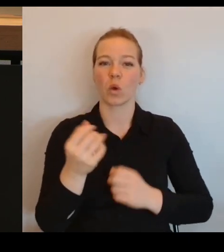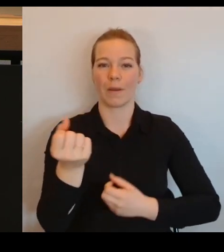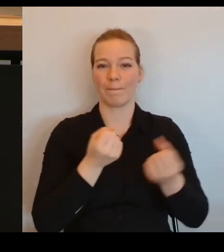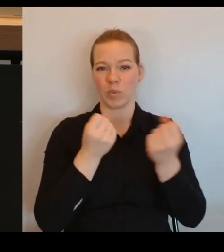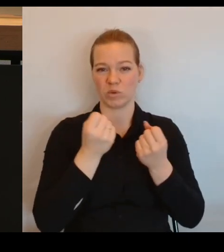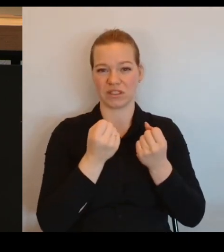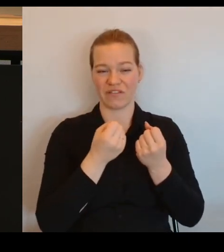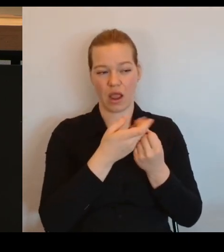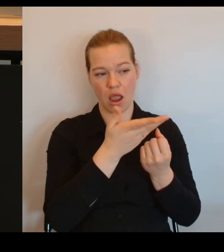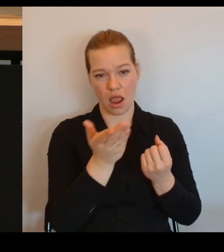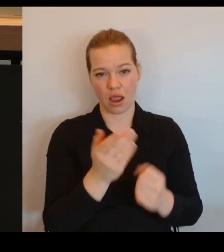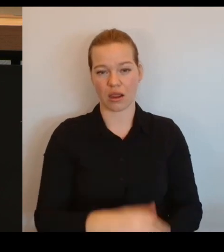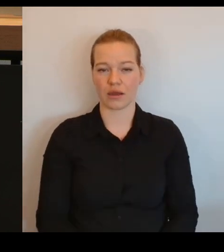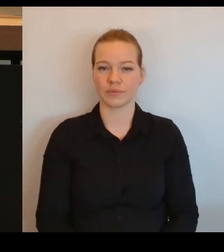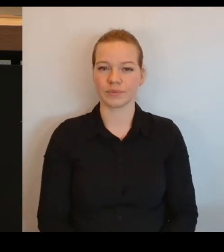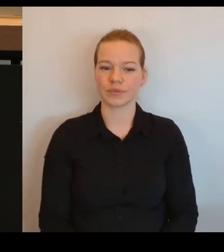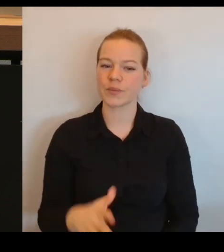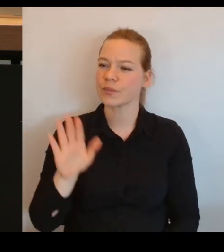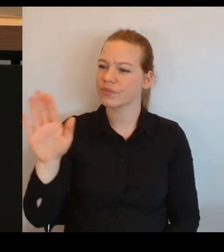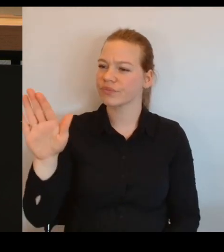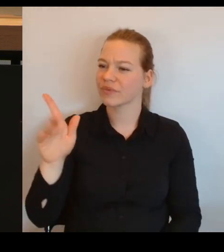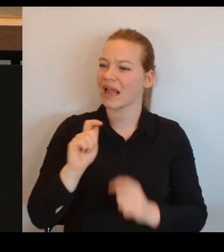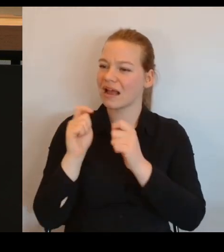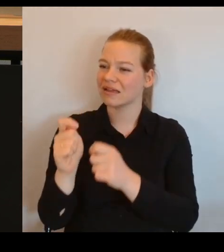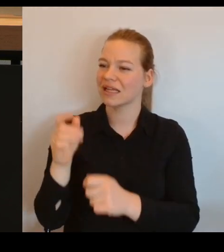Wir werden das Thema gute Arbeitsbedingungen bei